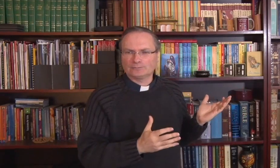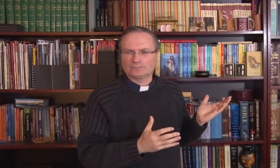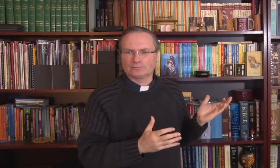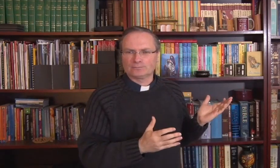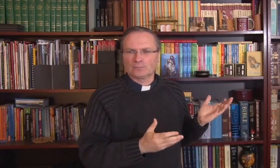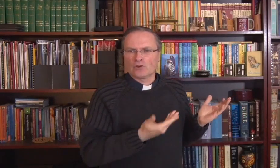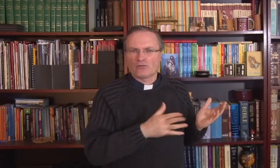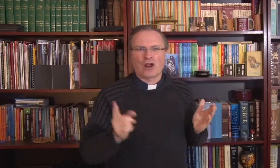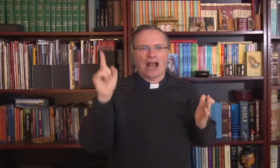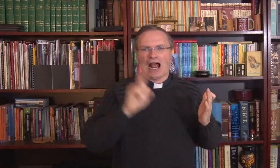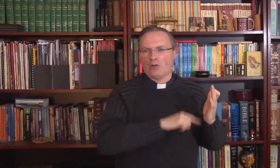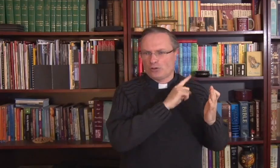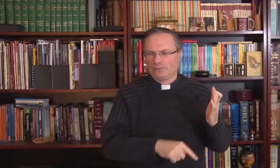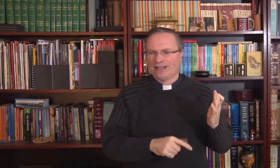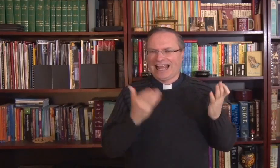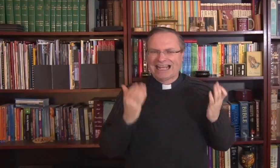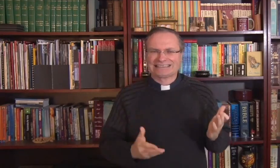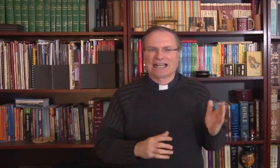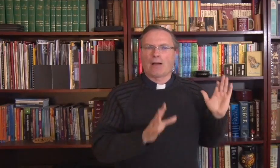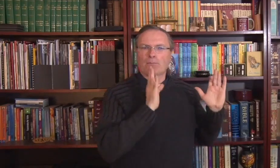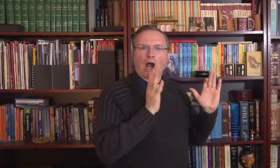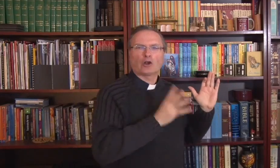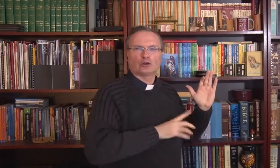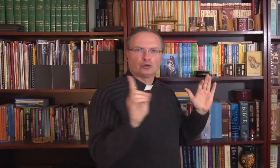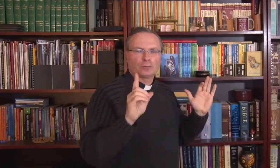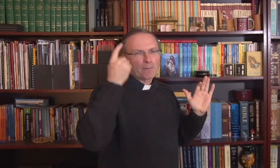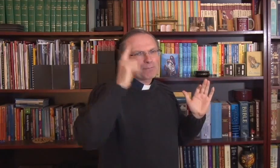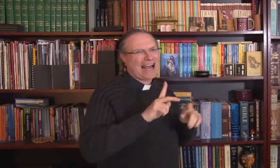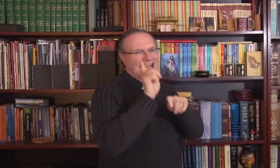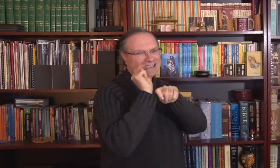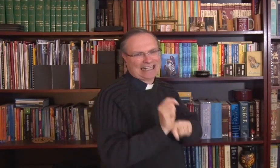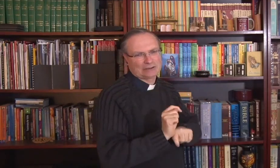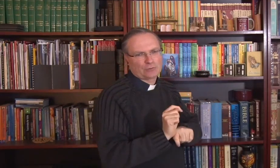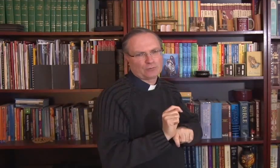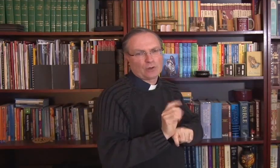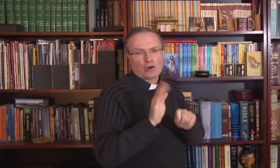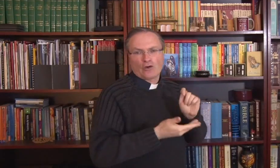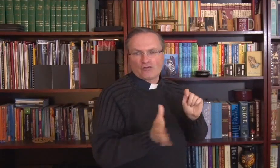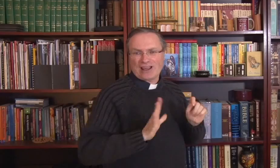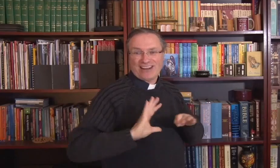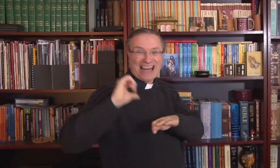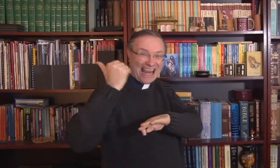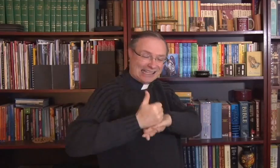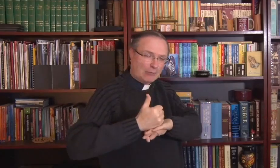Vous annulez ainsi la parole de Dieu par la tradition que vous avez établie